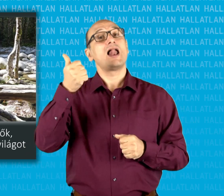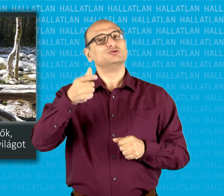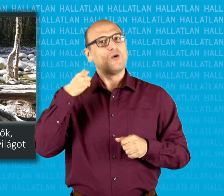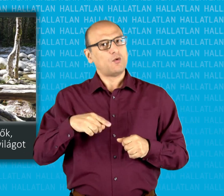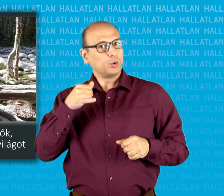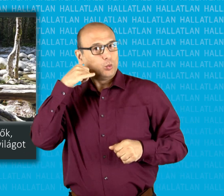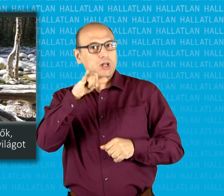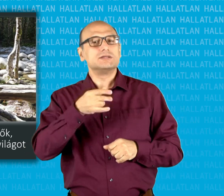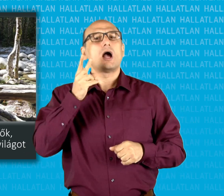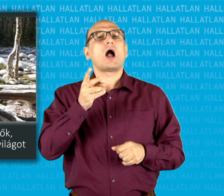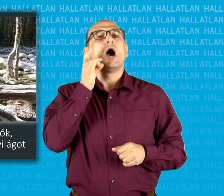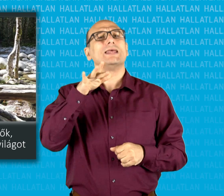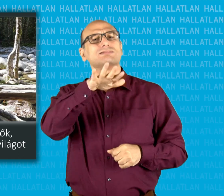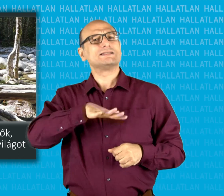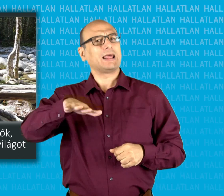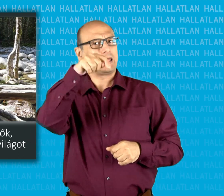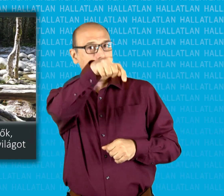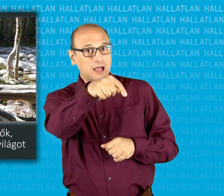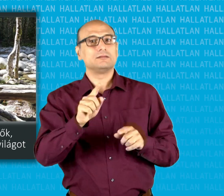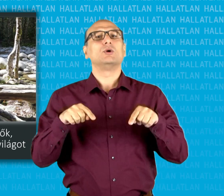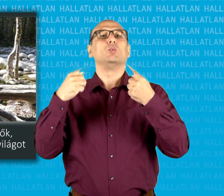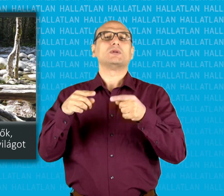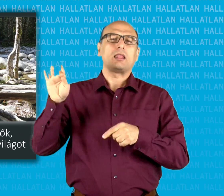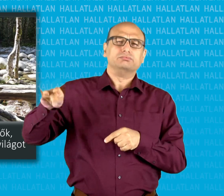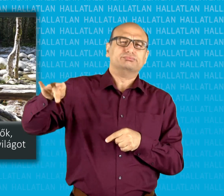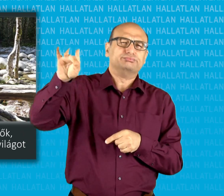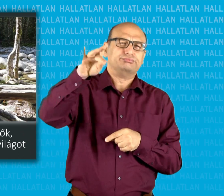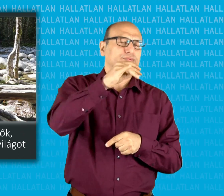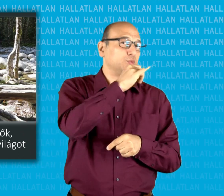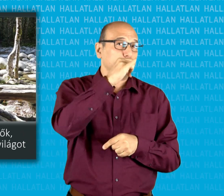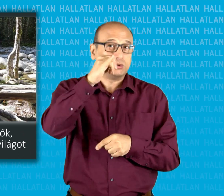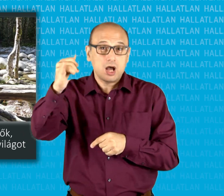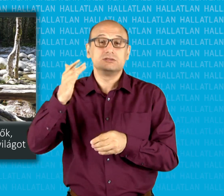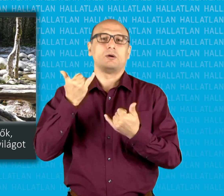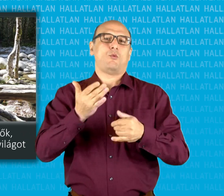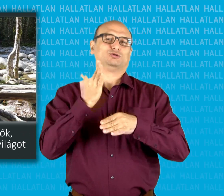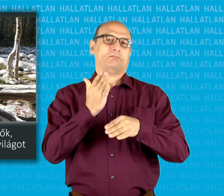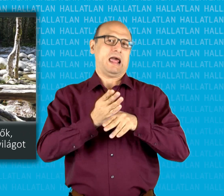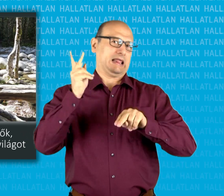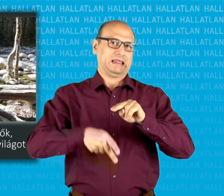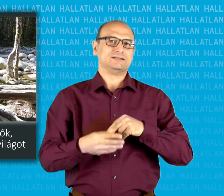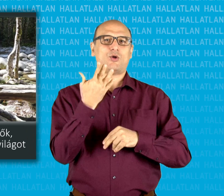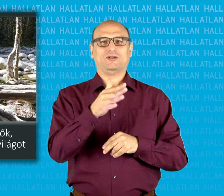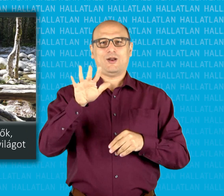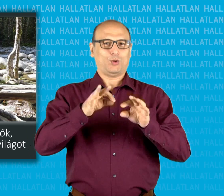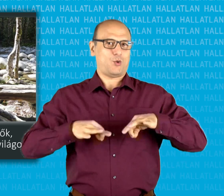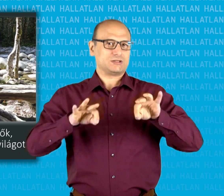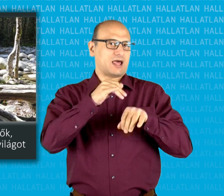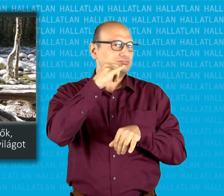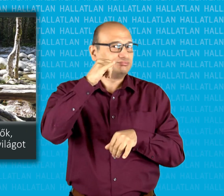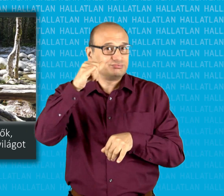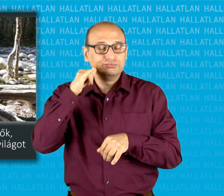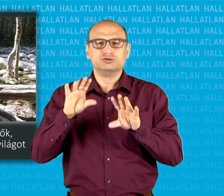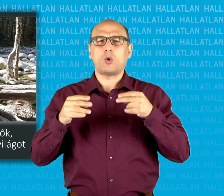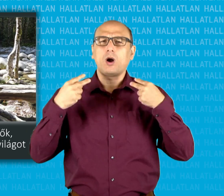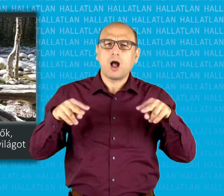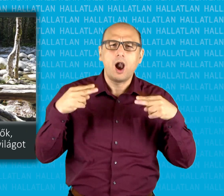Először a Karib-szigetekre utaztak, azóta pedig már ötvenöt országba sikerült eljutniuk.